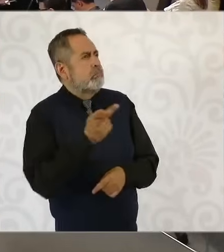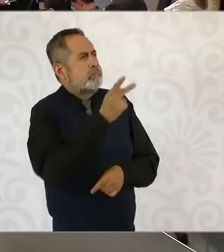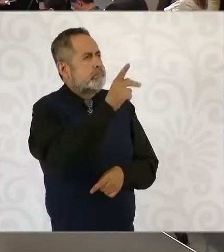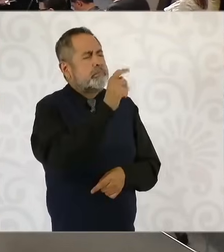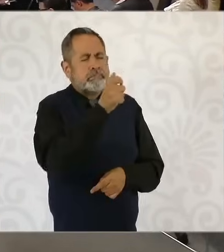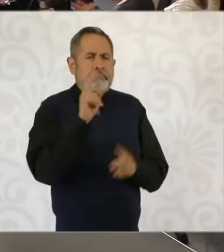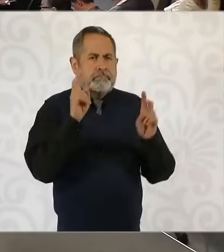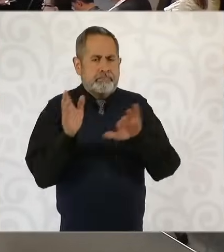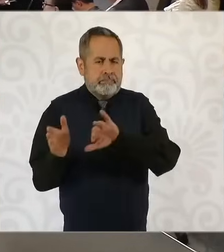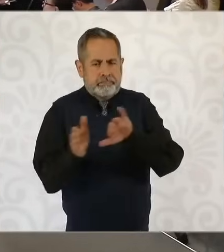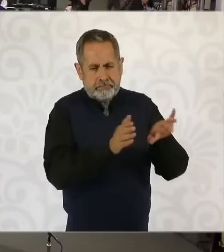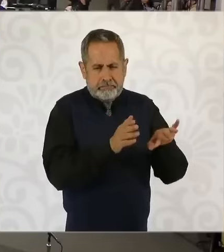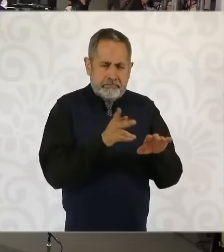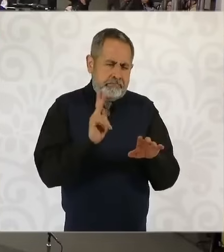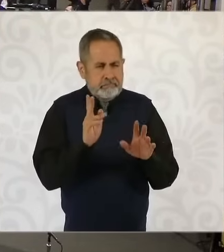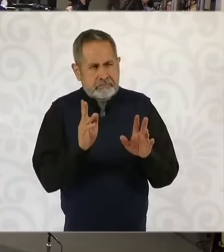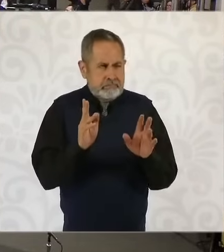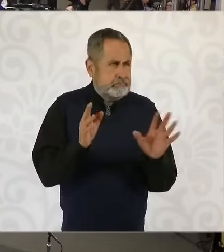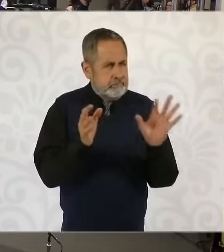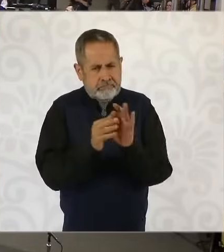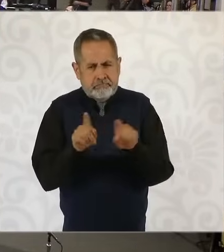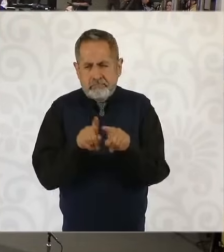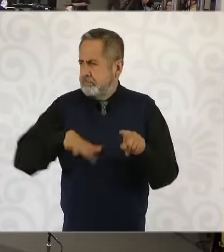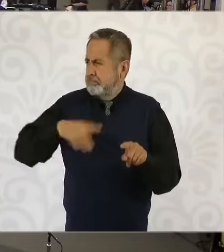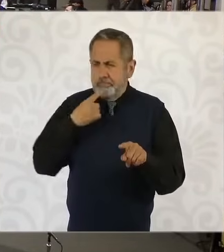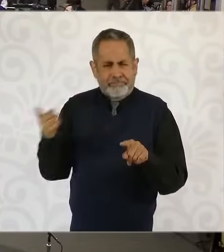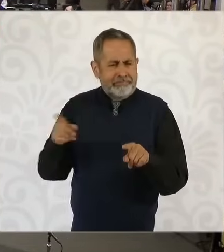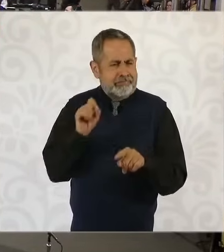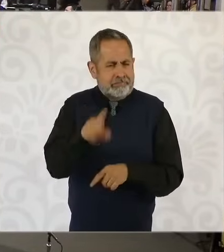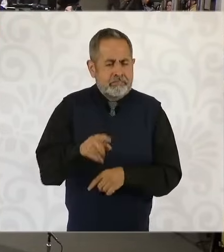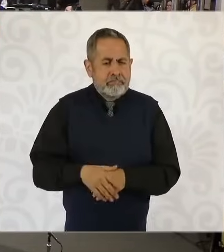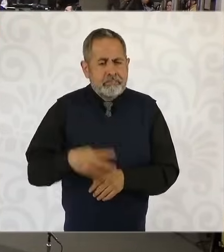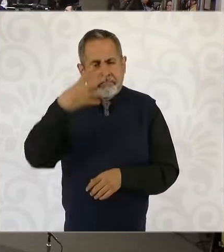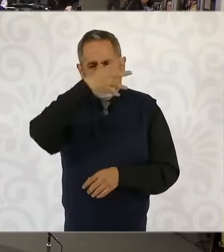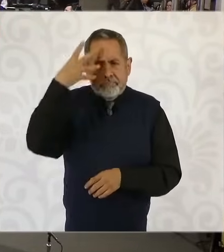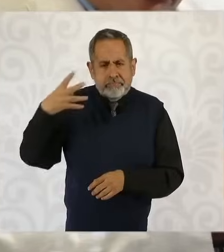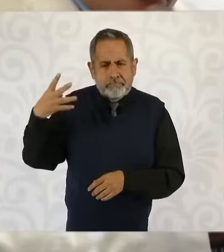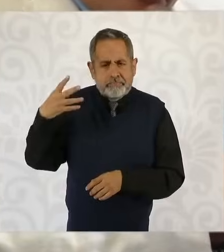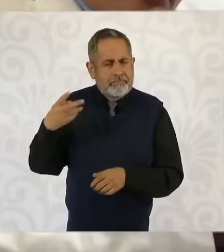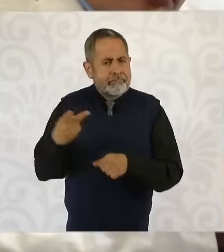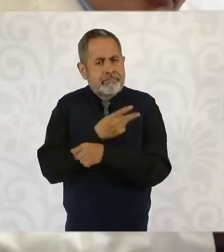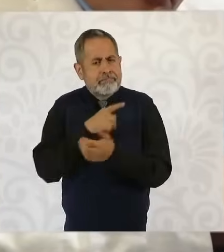de tema pero que ya comentaba también alguna de mis compañeras sobre las visas eh y sobre